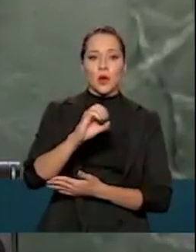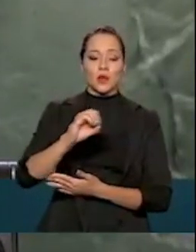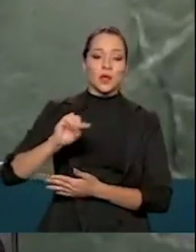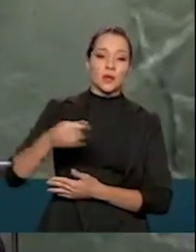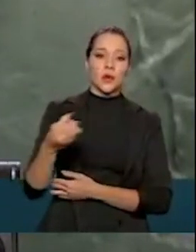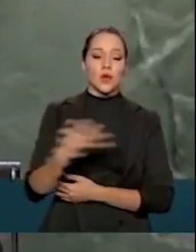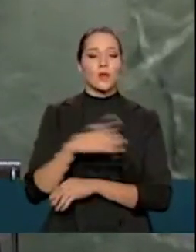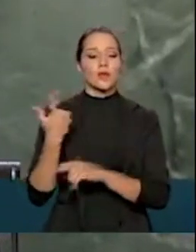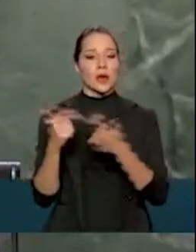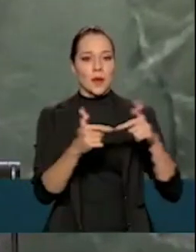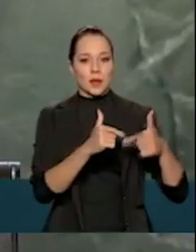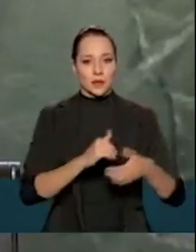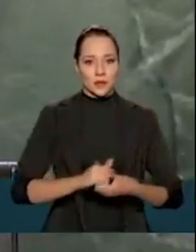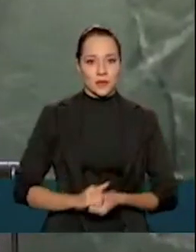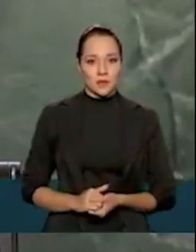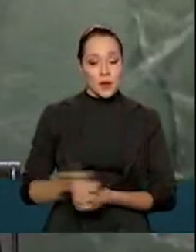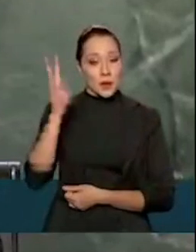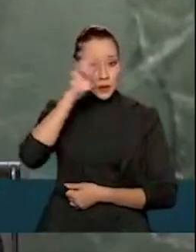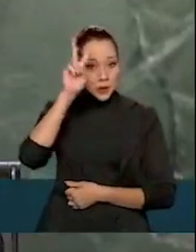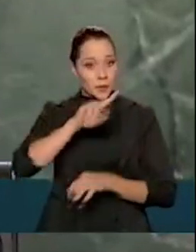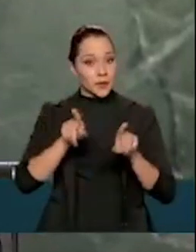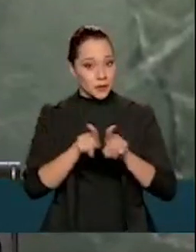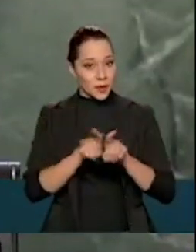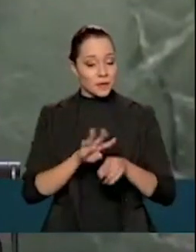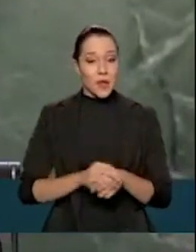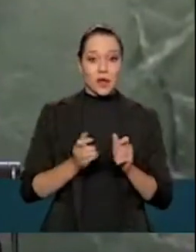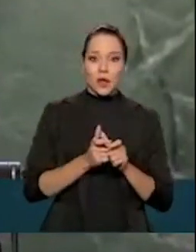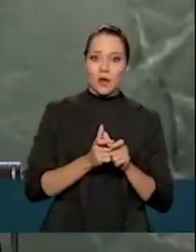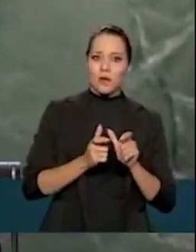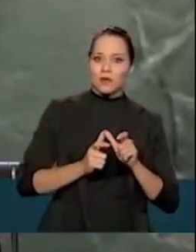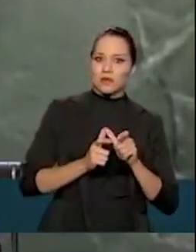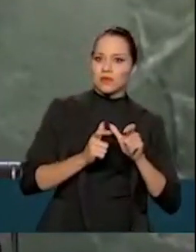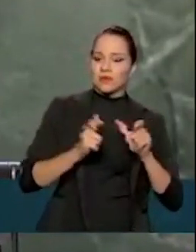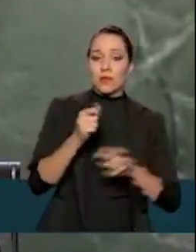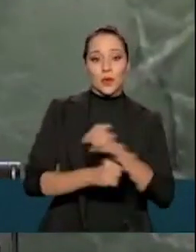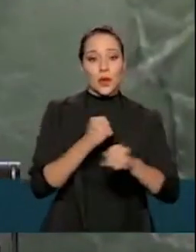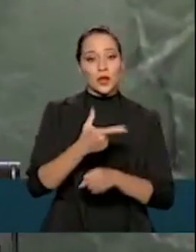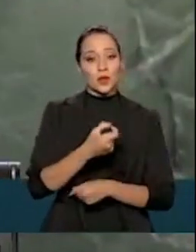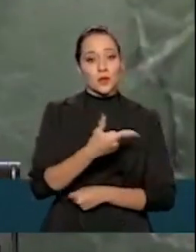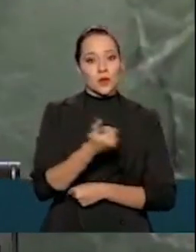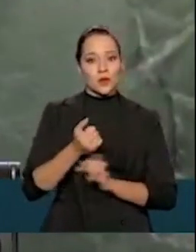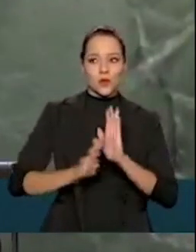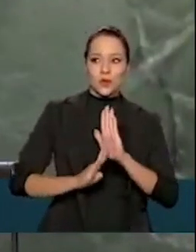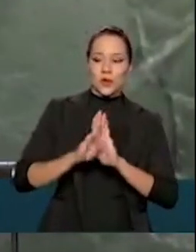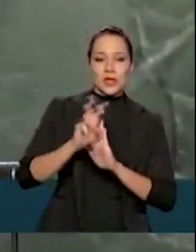novos empregos lembra ainda que o crescimento para dormir 21 está estimado em 5 porcento